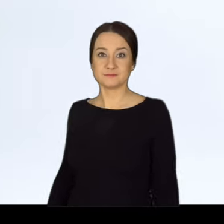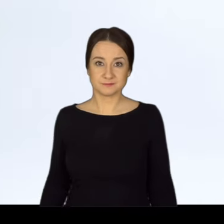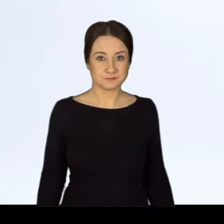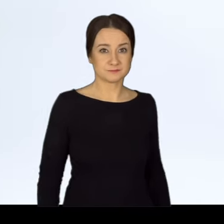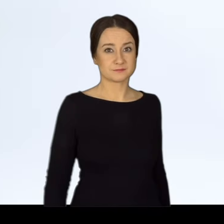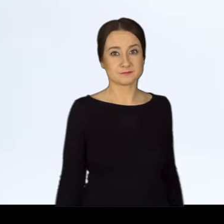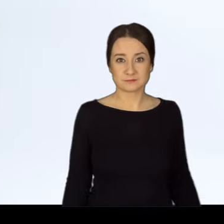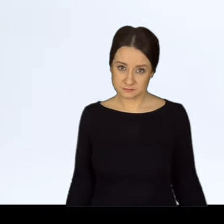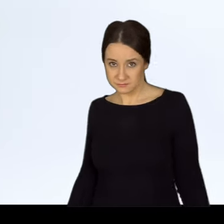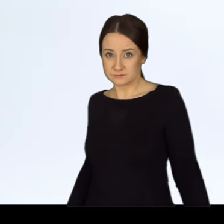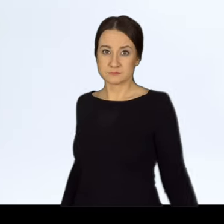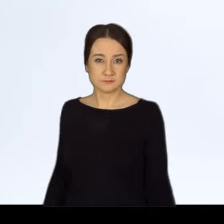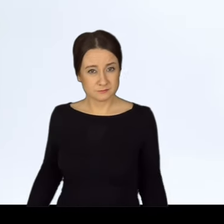[uderzenia w perkusję]